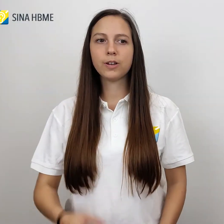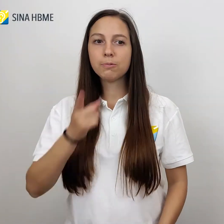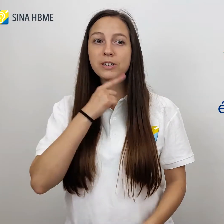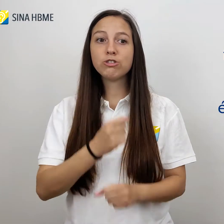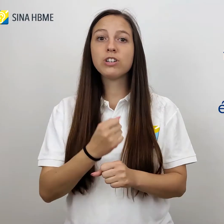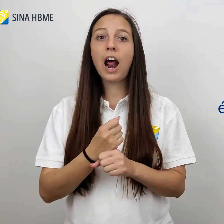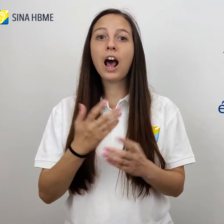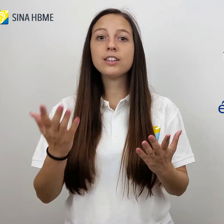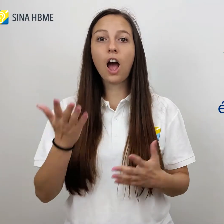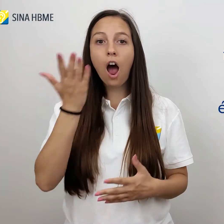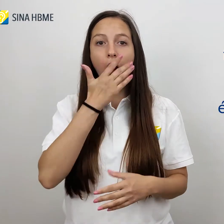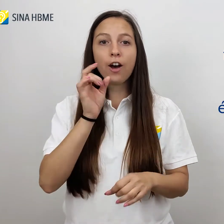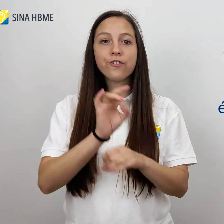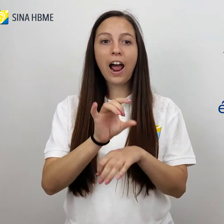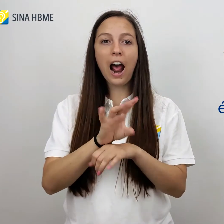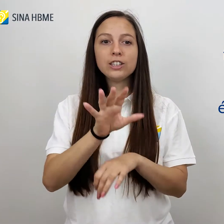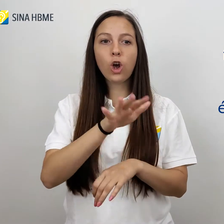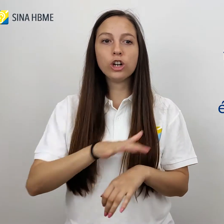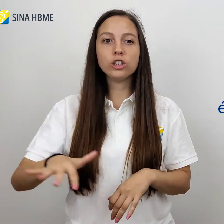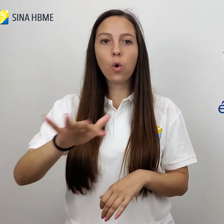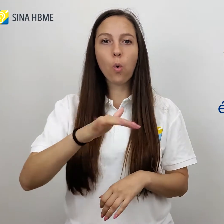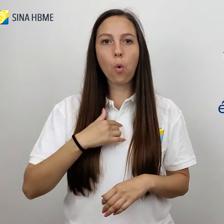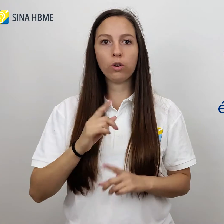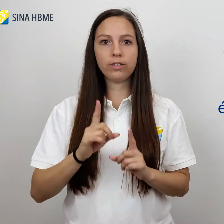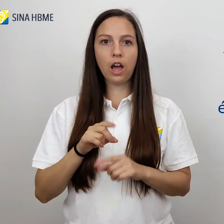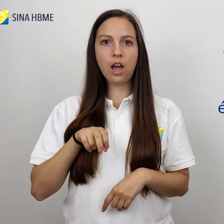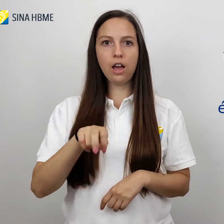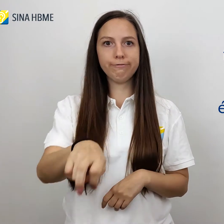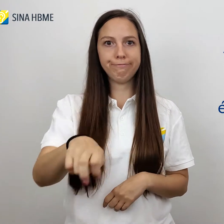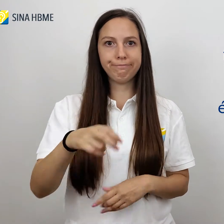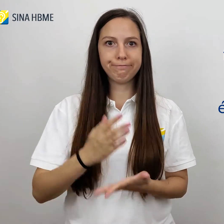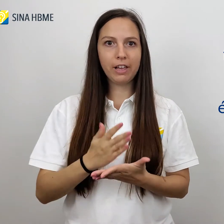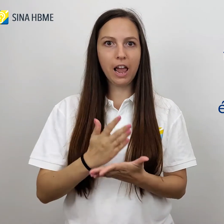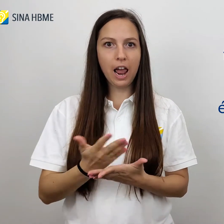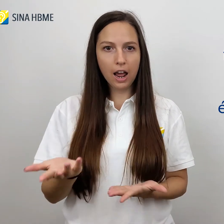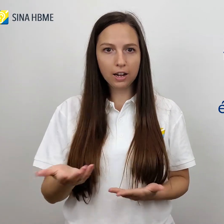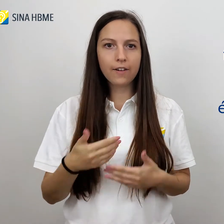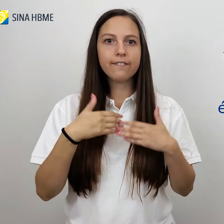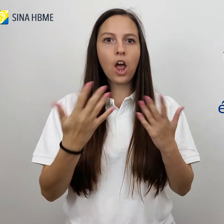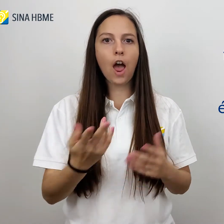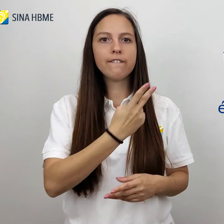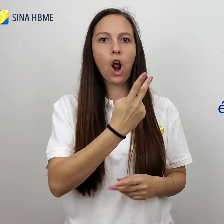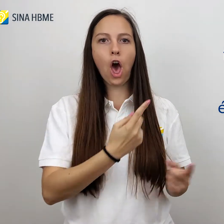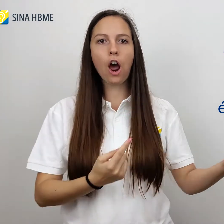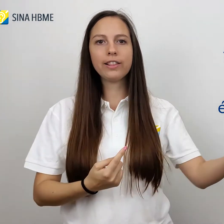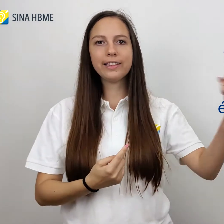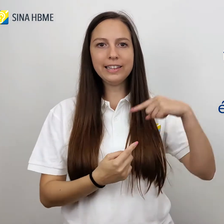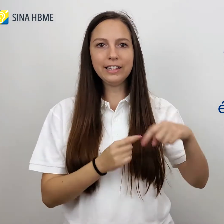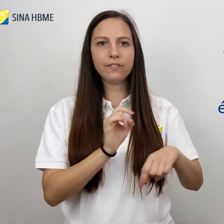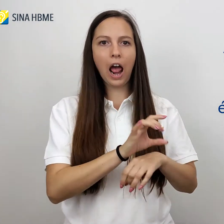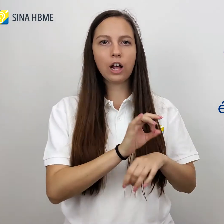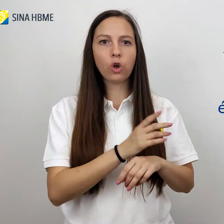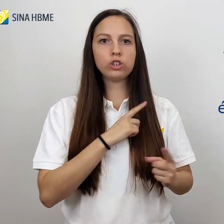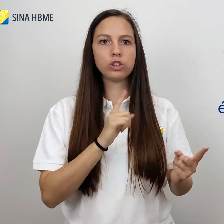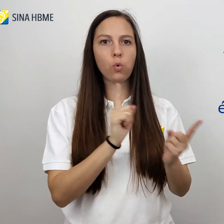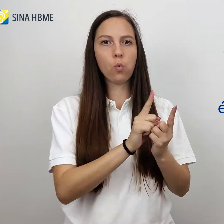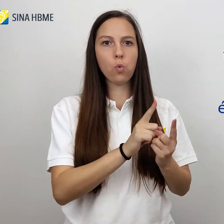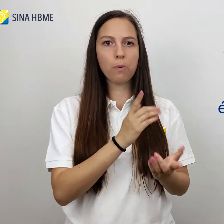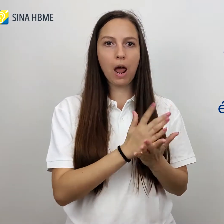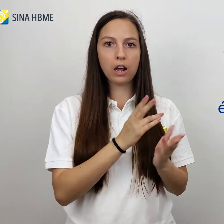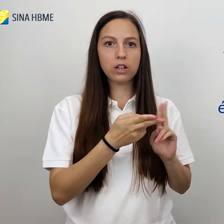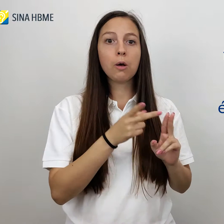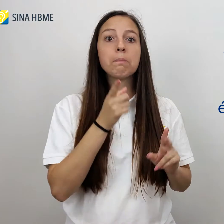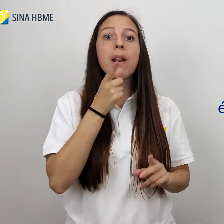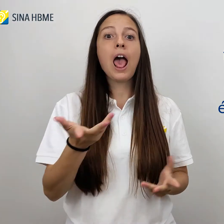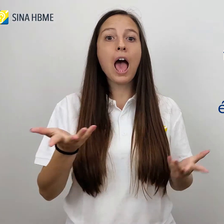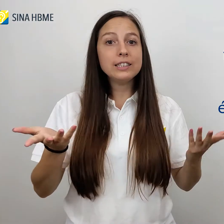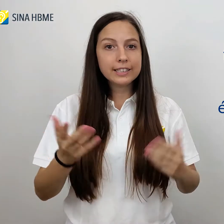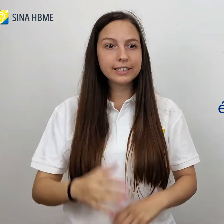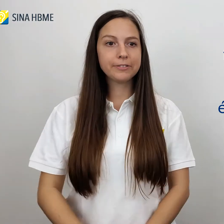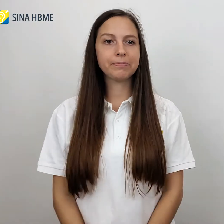Mit tegyek, ha fertőzött területen jártam vagy olyasvalakivel érintkeztem, aki ott járt?